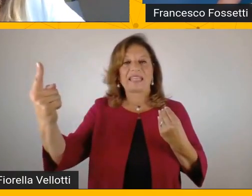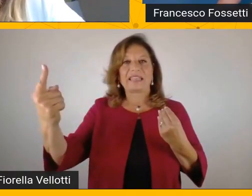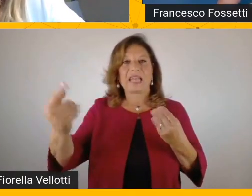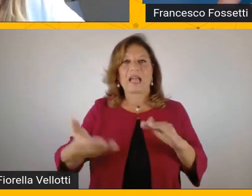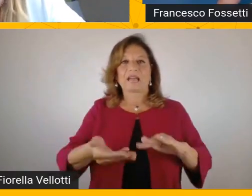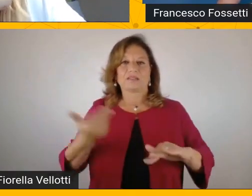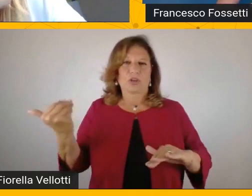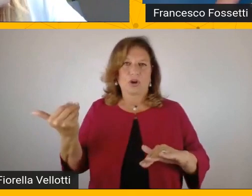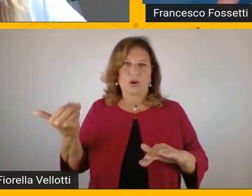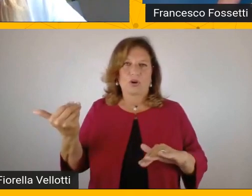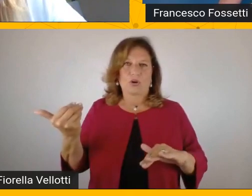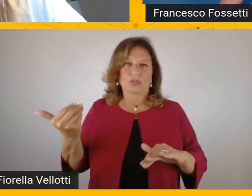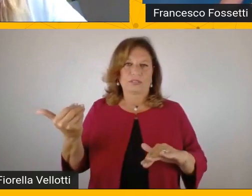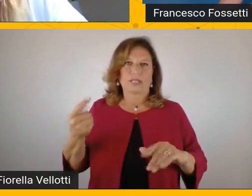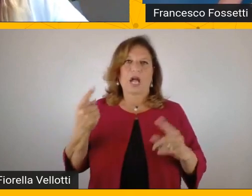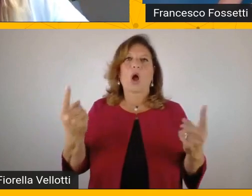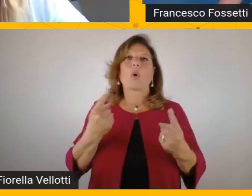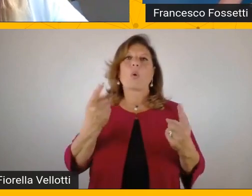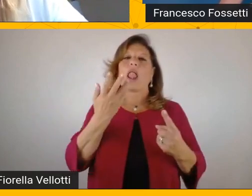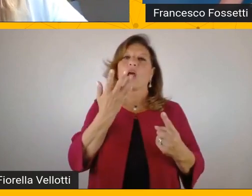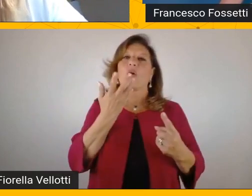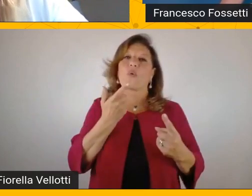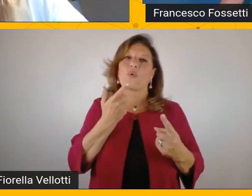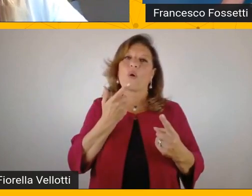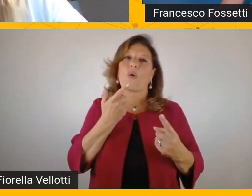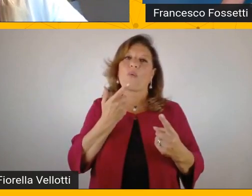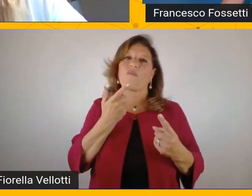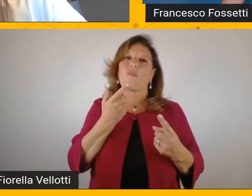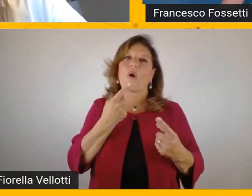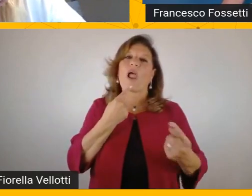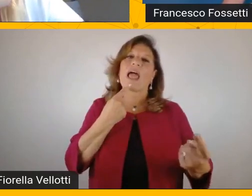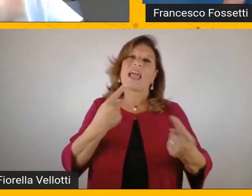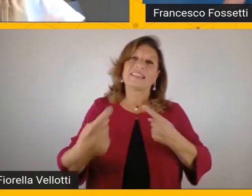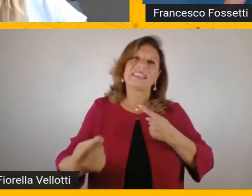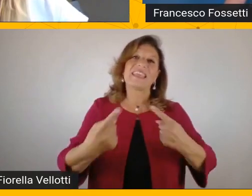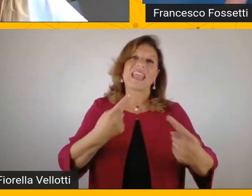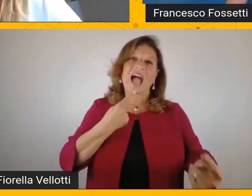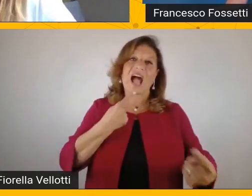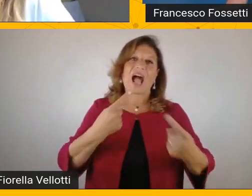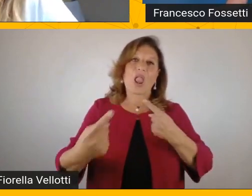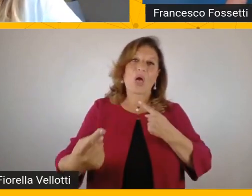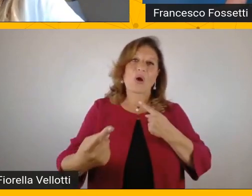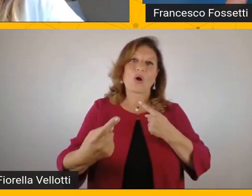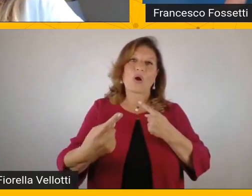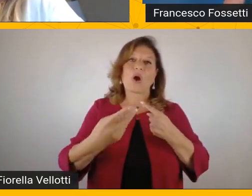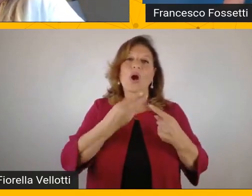viene disinnescata perché c'è qualcuno che vuole instaurare